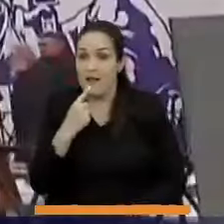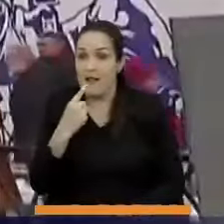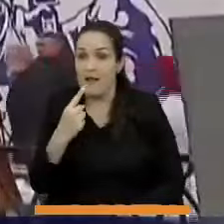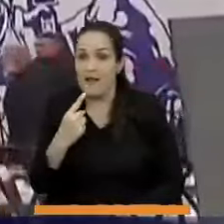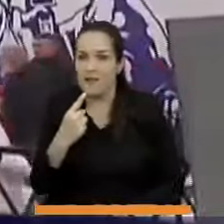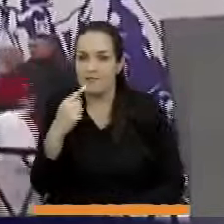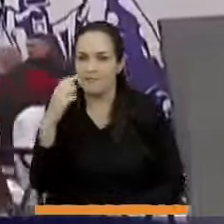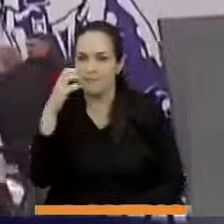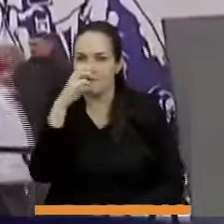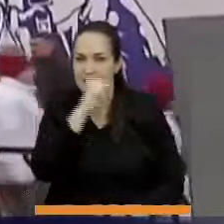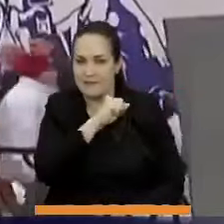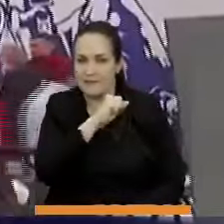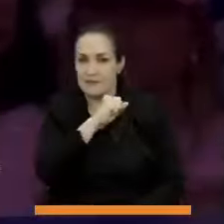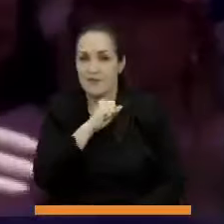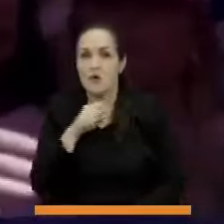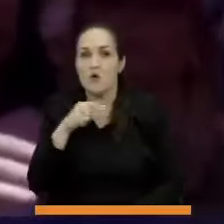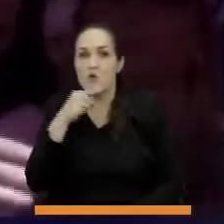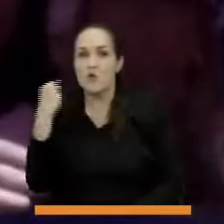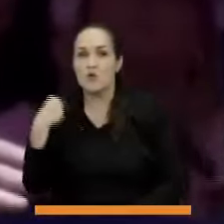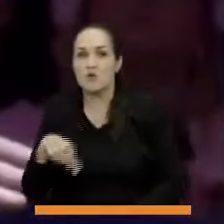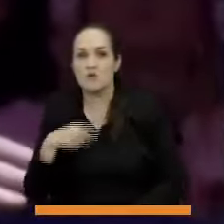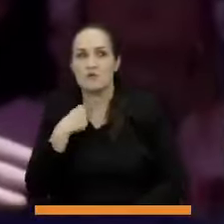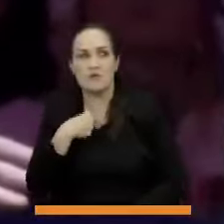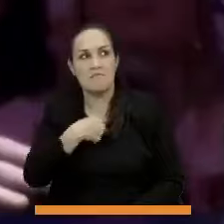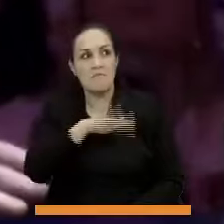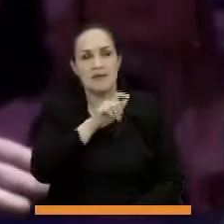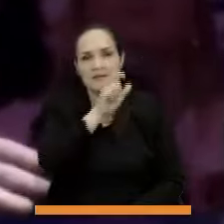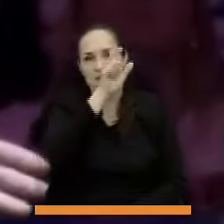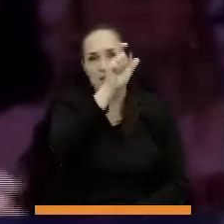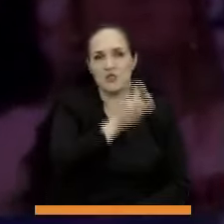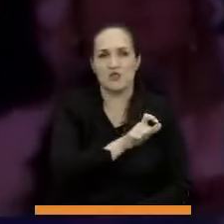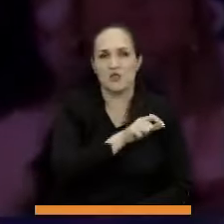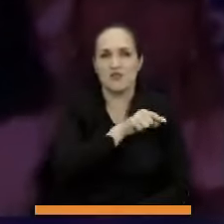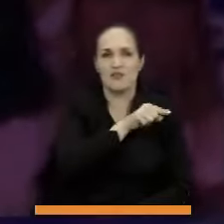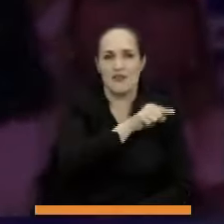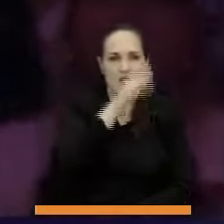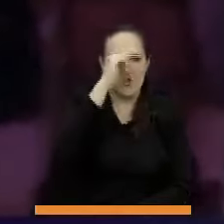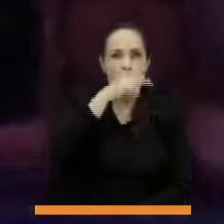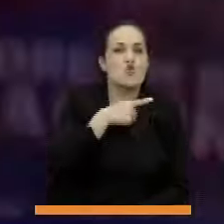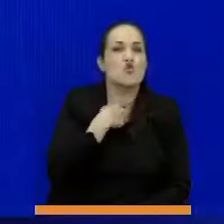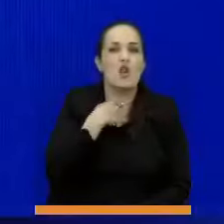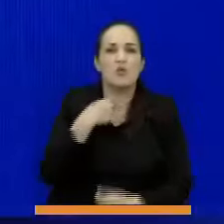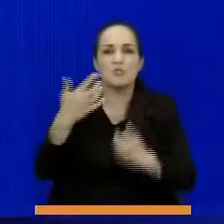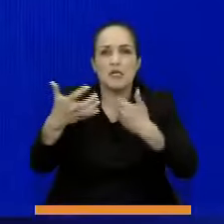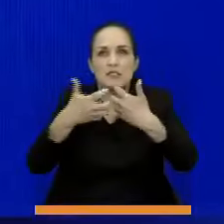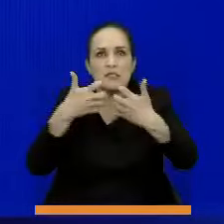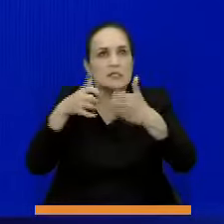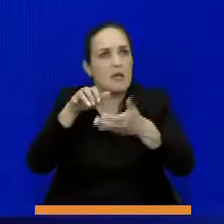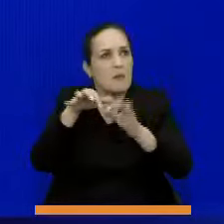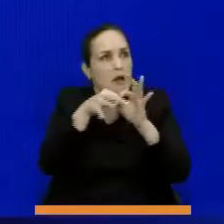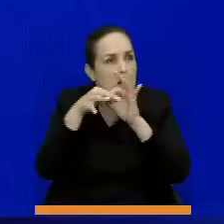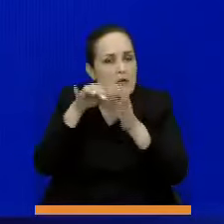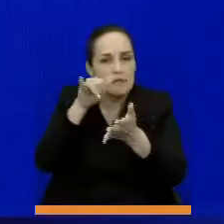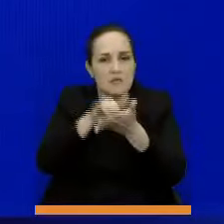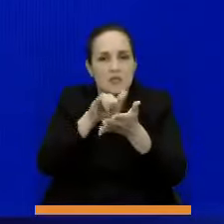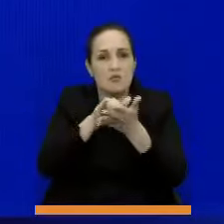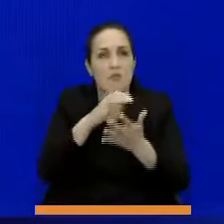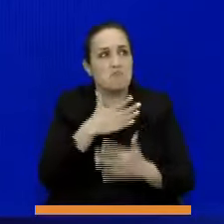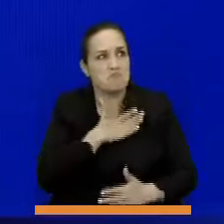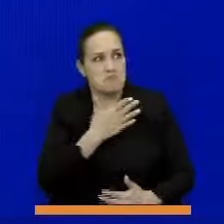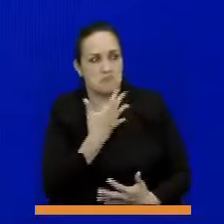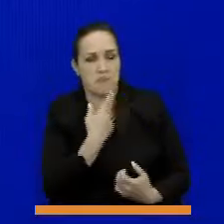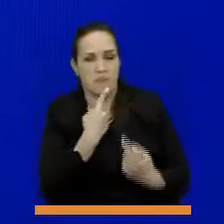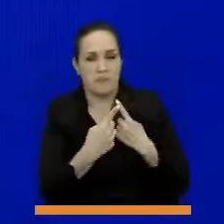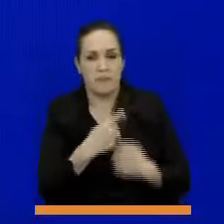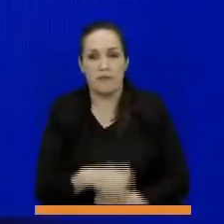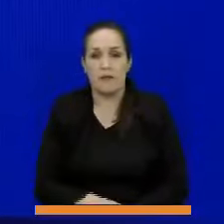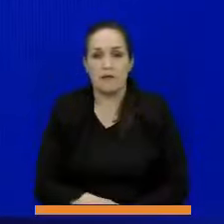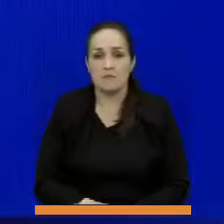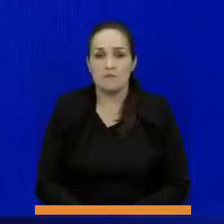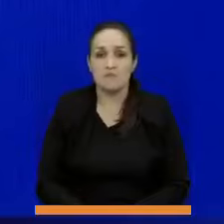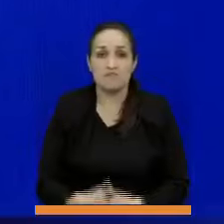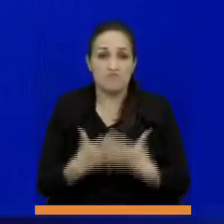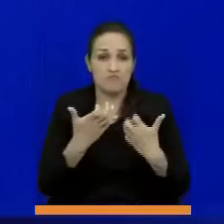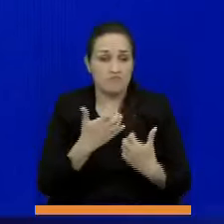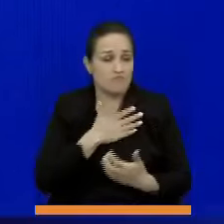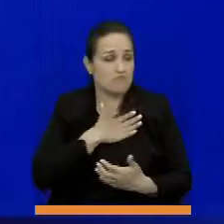POLíTICO ESTADOUNIDENSE.